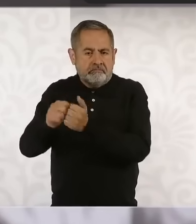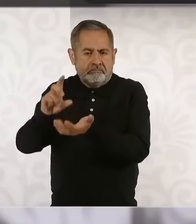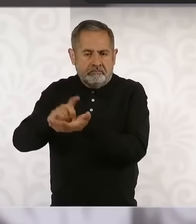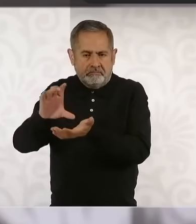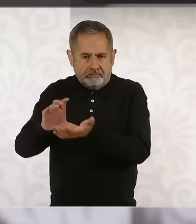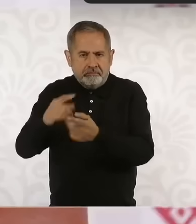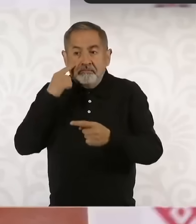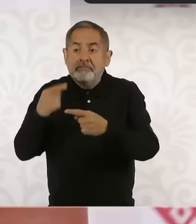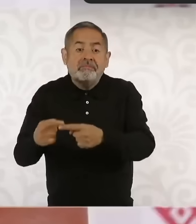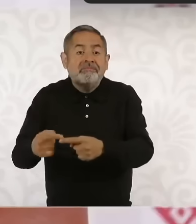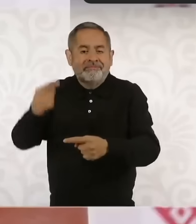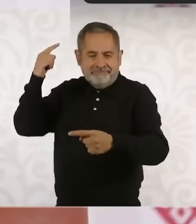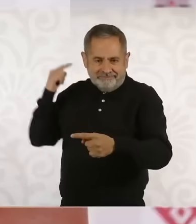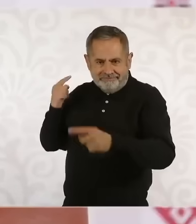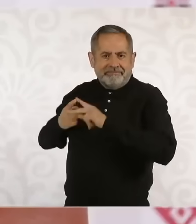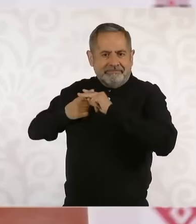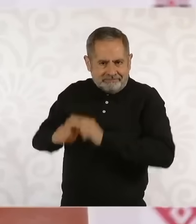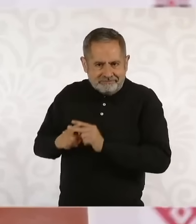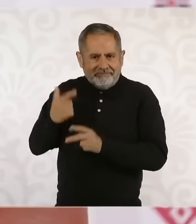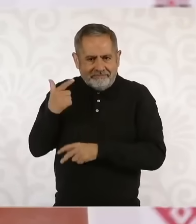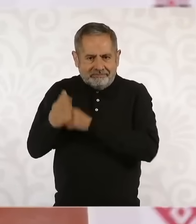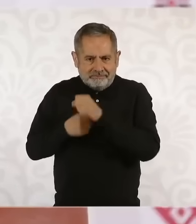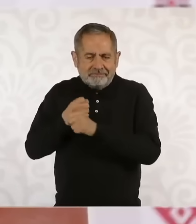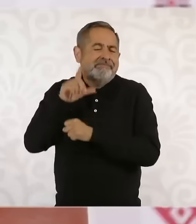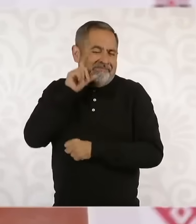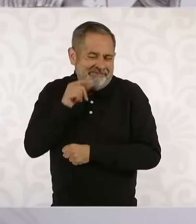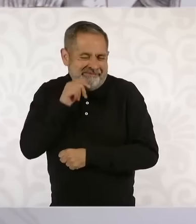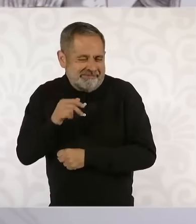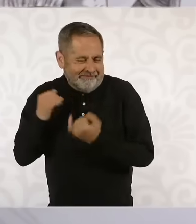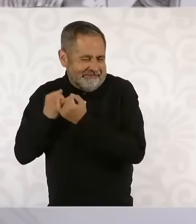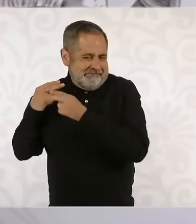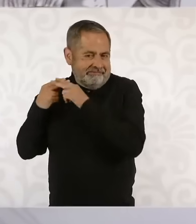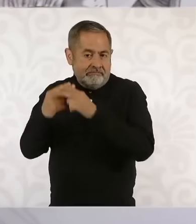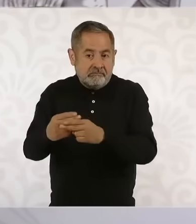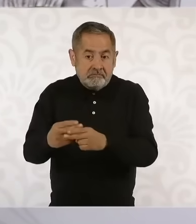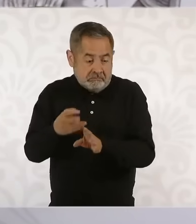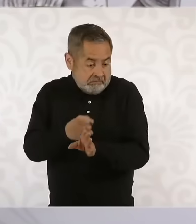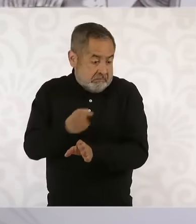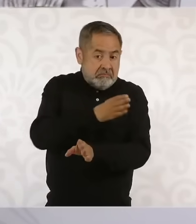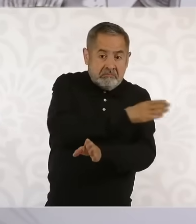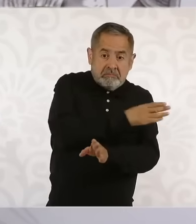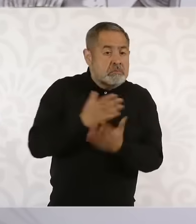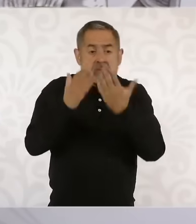años, que son las cosas que celebraremos mañana, porque antes no existía una agenda de discapacidad